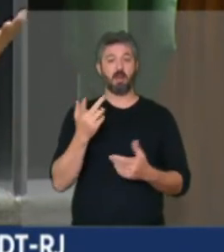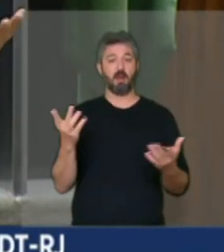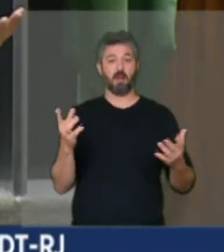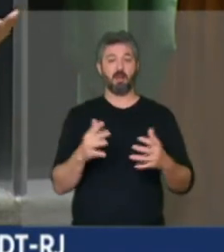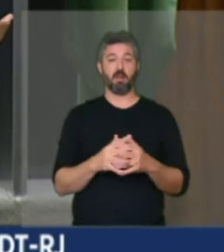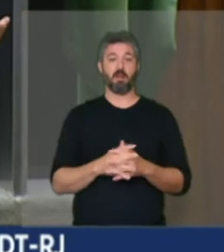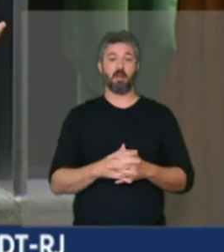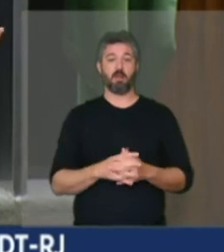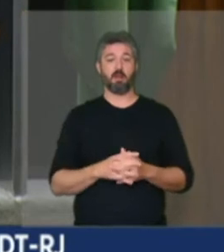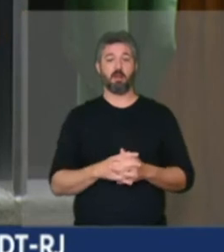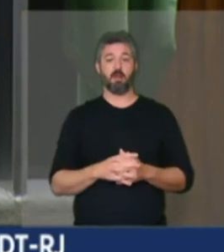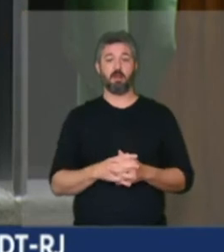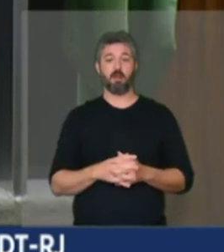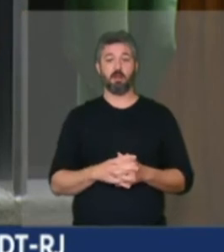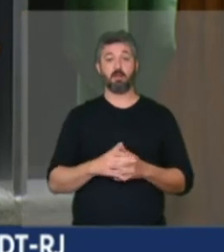ESPORTE, TRADIÇÃO... NA VIDA